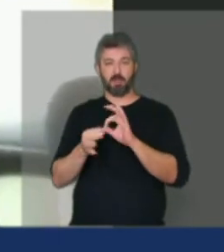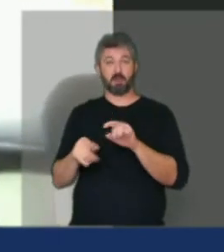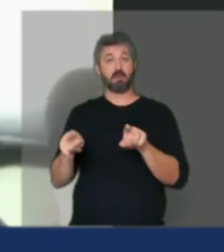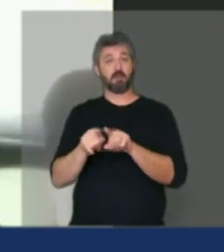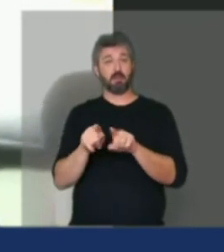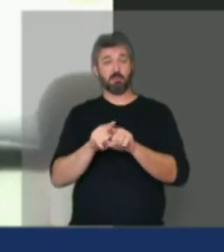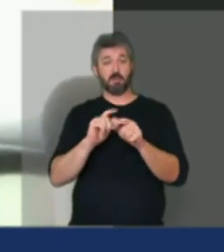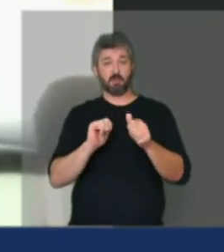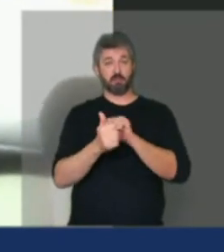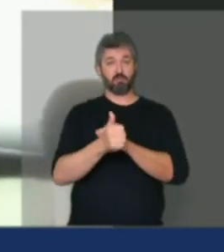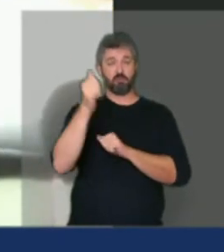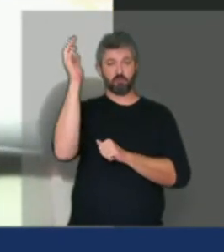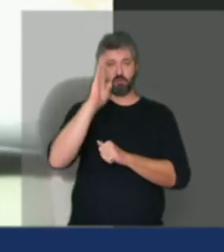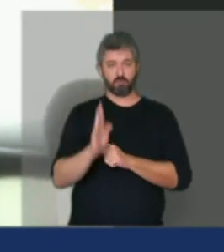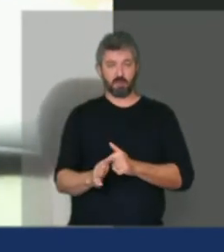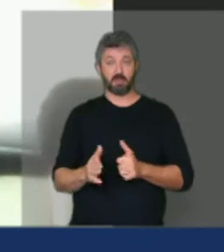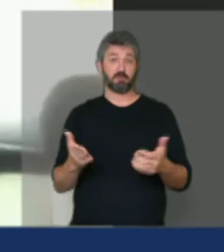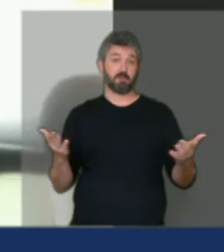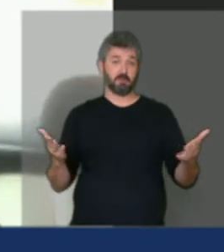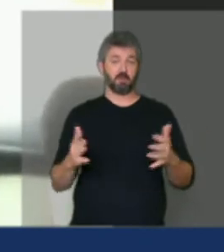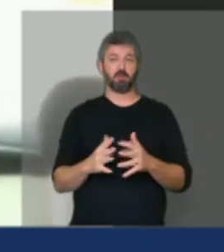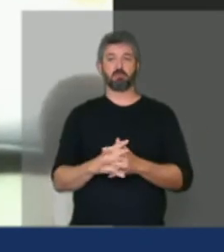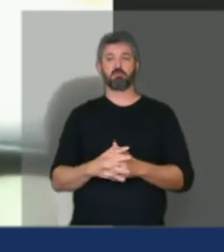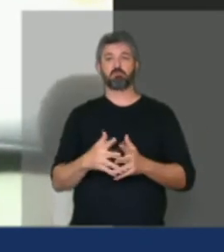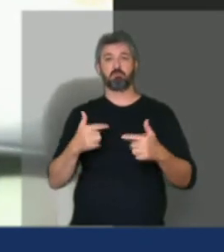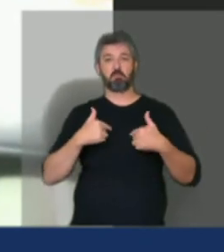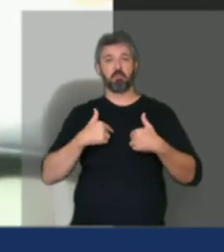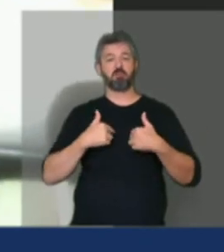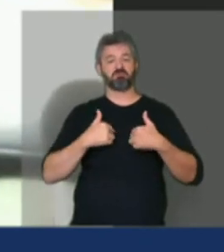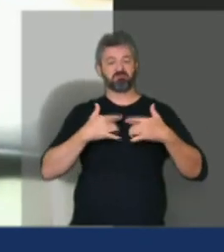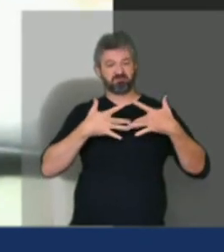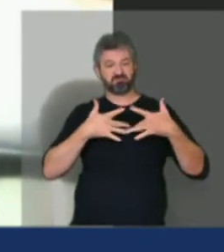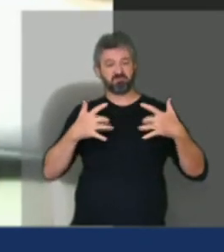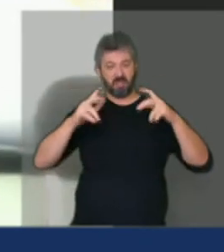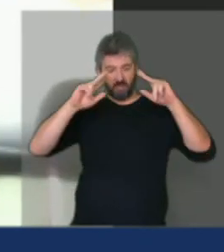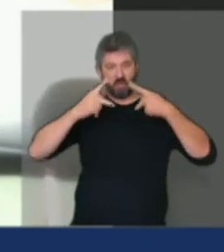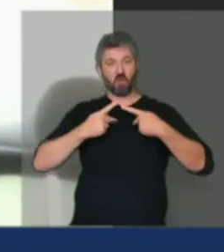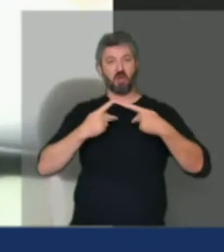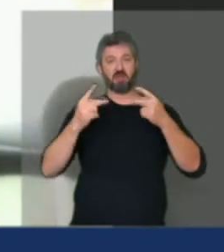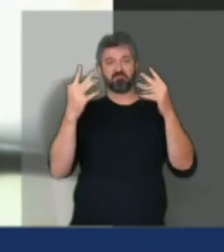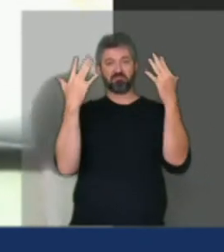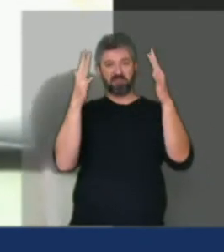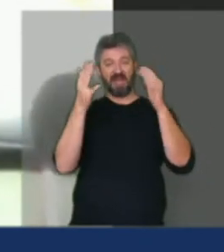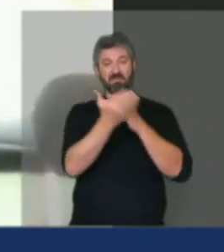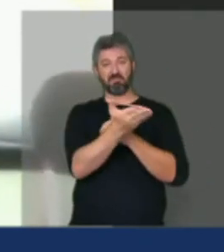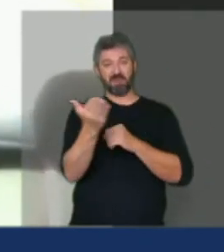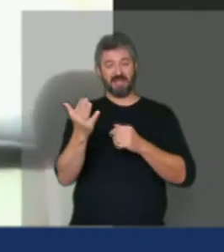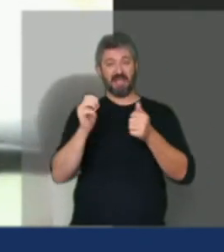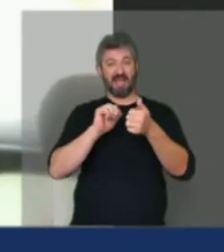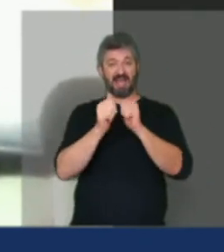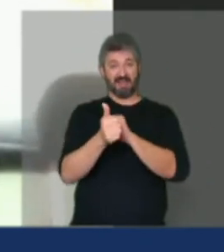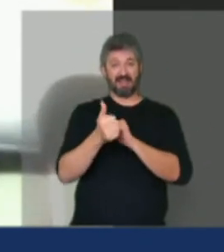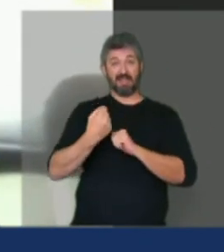AQUI MEU GESTO DE RECONHECIMENTO A TODOS OS NOSSOS ATLETAS QUE ESTÃO E QUE NÃO ESTÃO EM TÓ QUIO, MAS QUE FAZEM DO ESPORTE A SUA